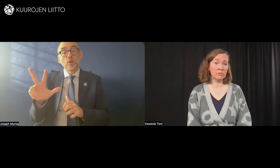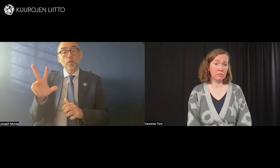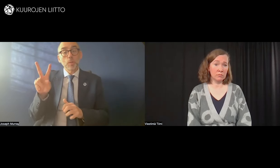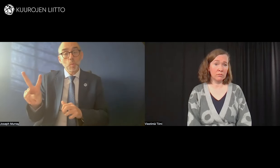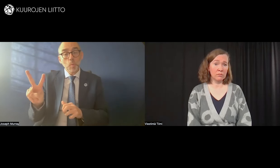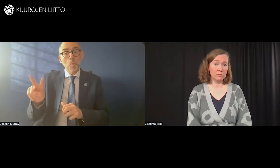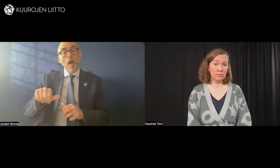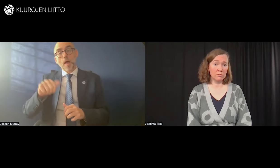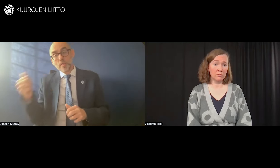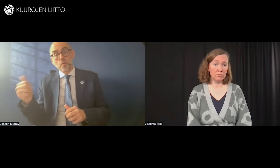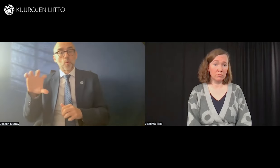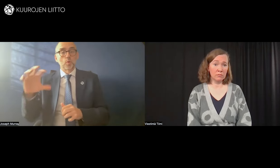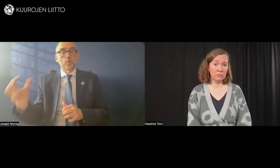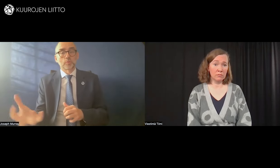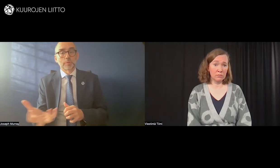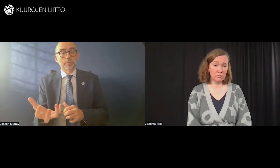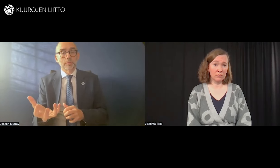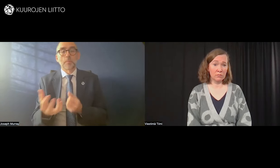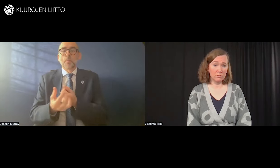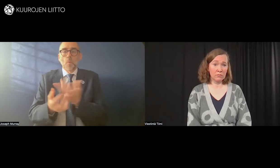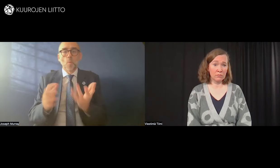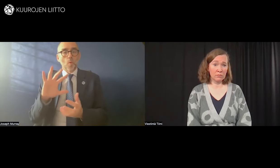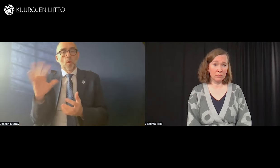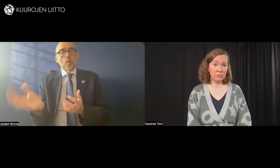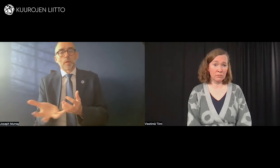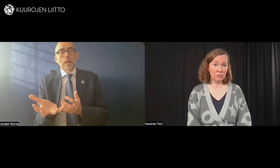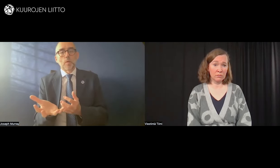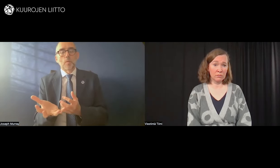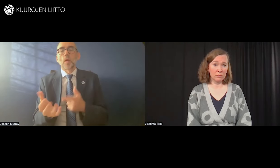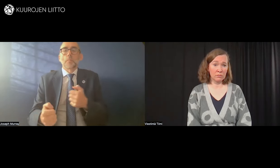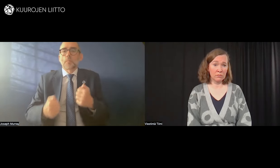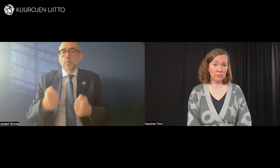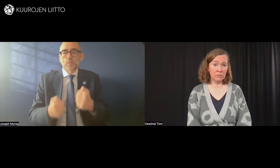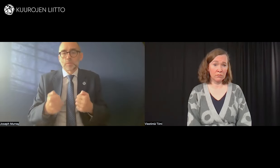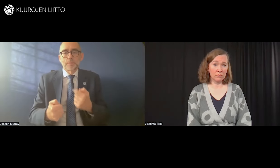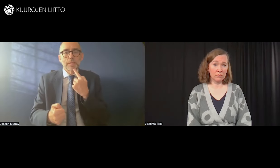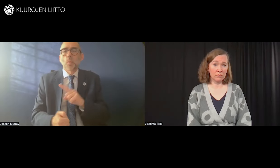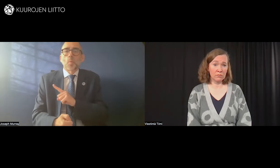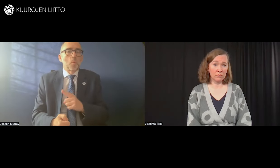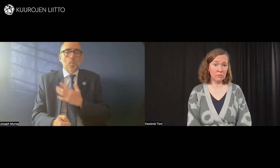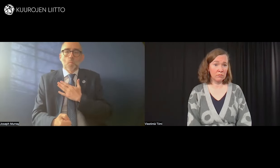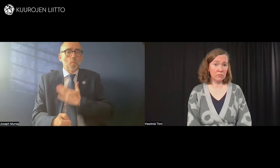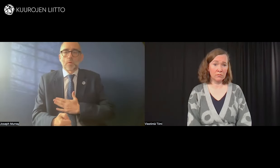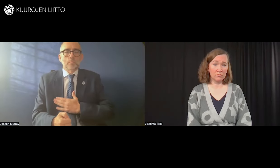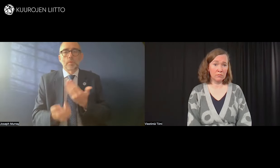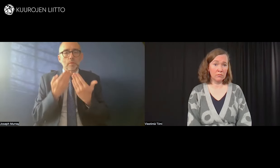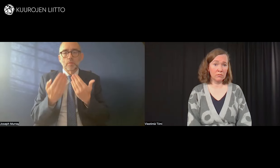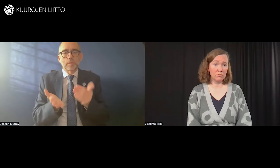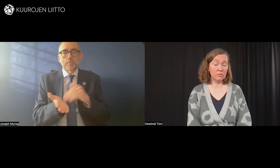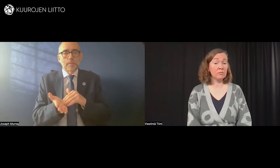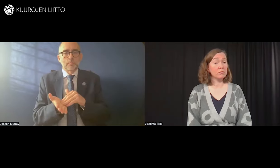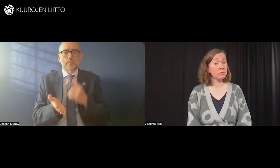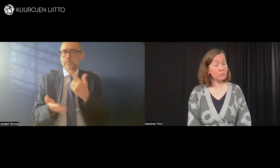32 muuta jäsenmaata ovat protestoineet, eivätkä ole halunneet uutta kokousta.